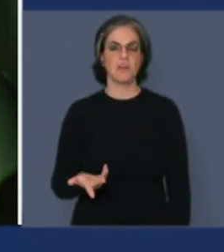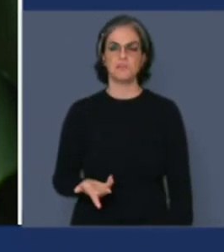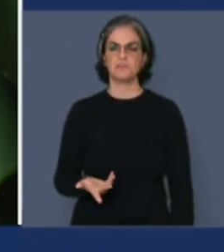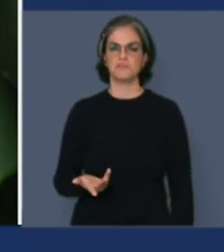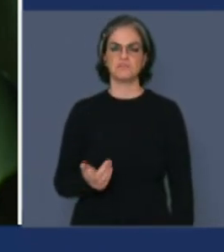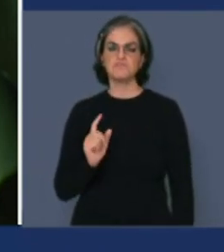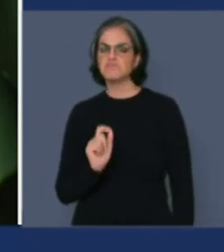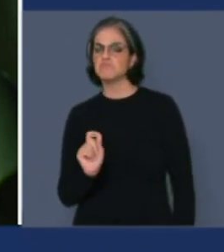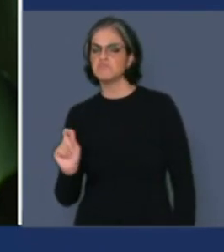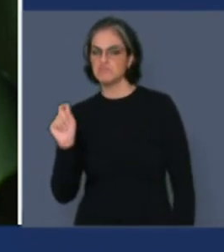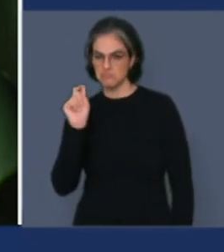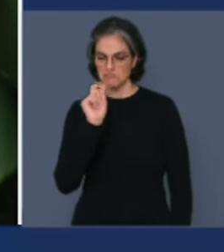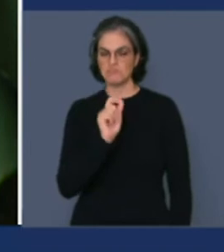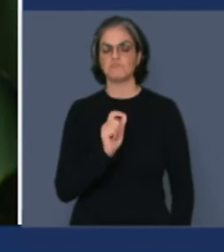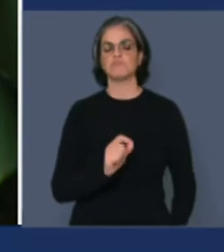HORIZONTE, ENFIM... CONCENTRAÇÕES URBANAS, ELES